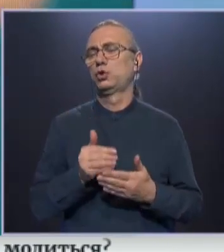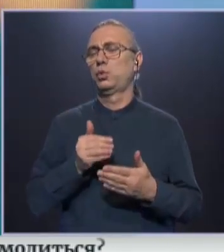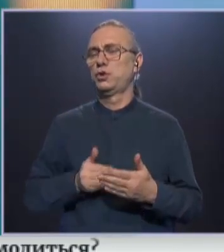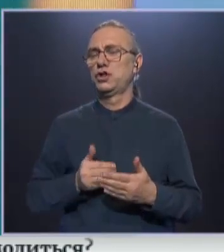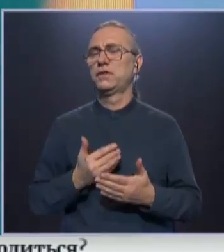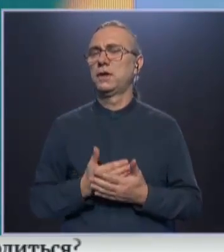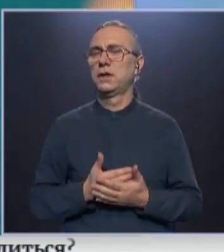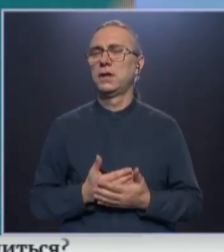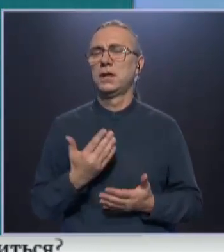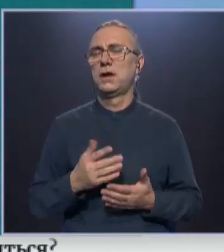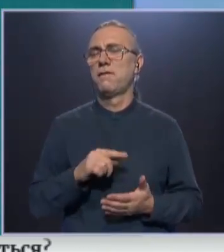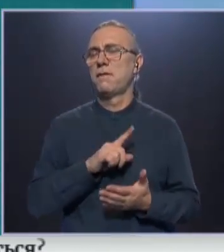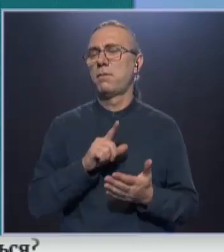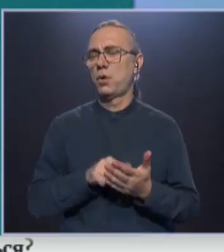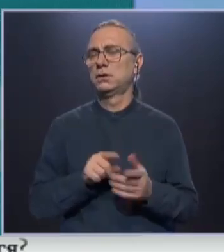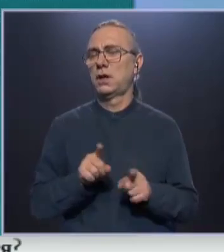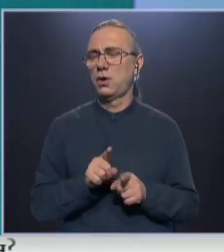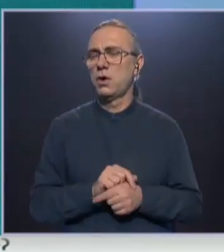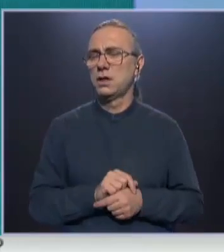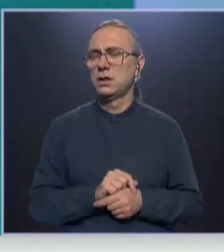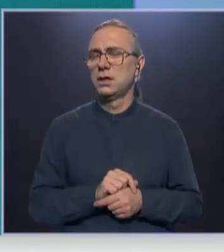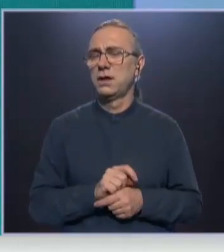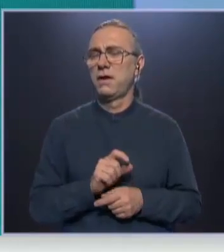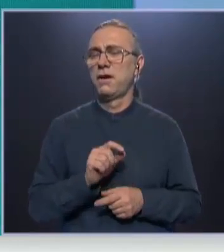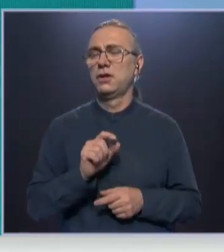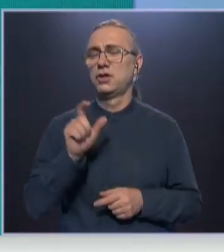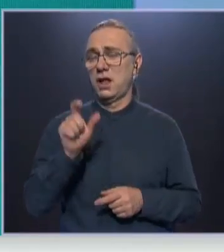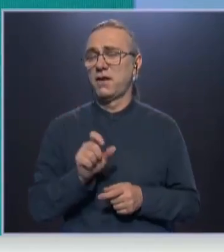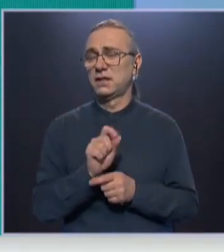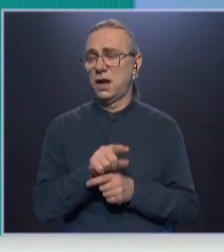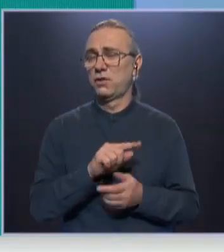вопрос есть значит он начинает осознавать и себя все-таки